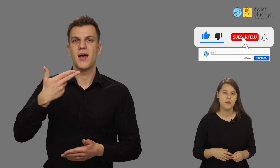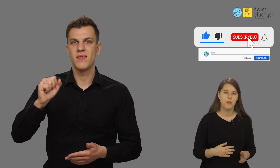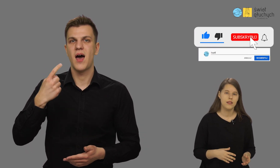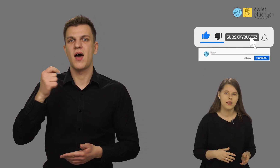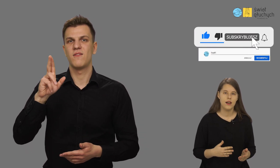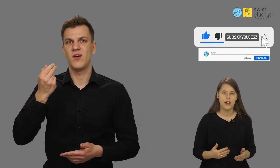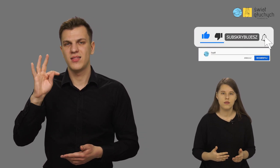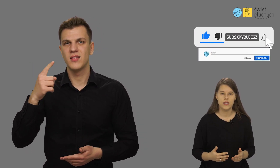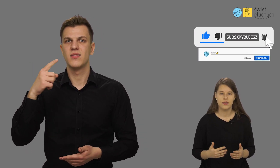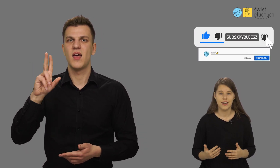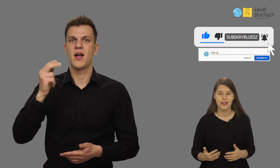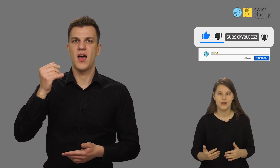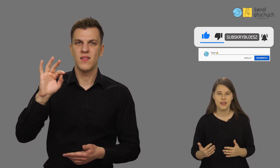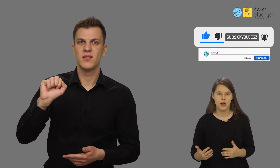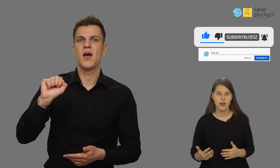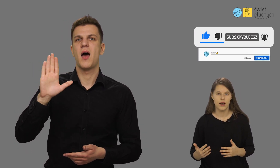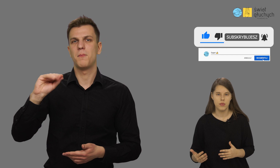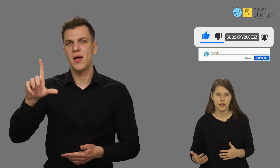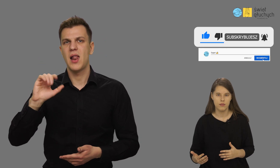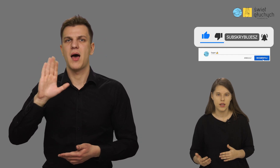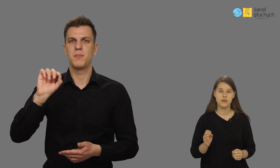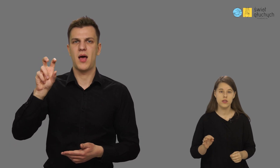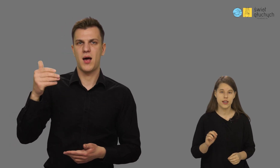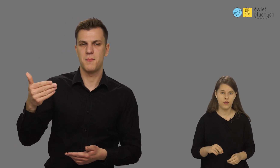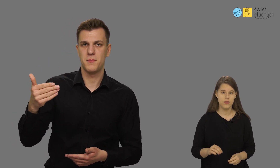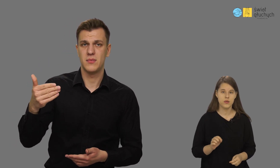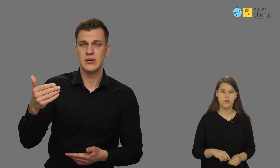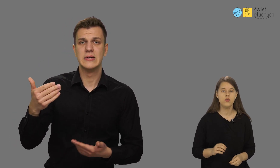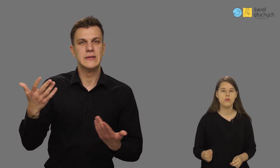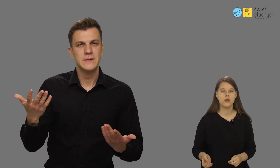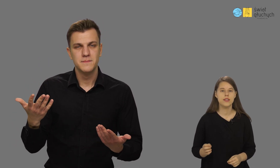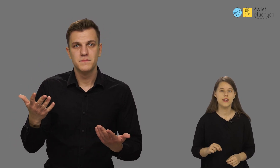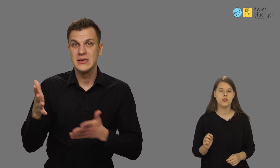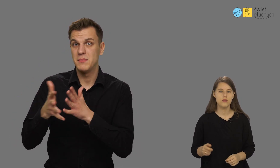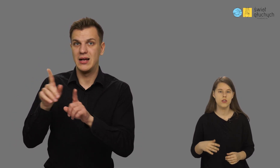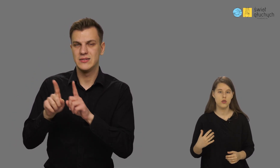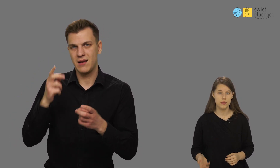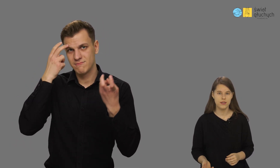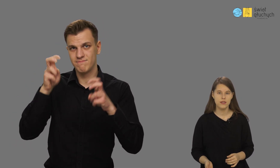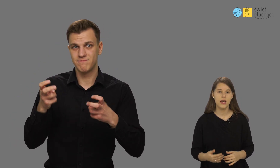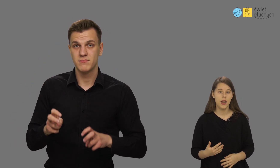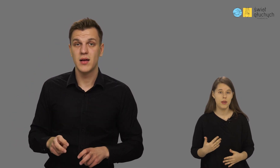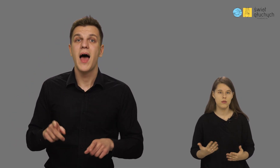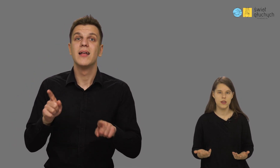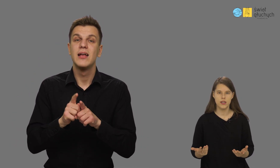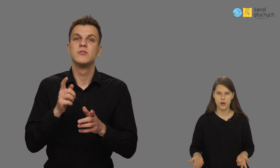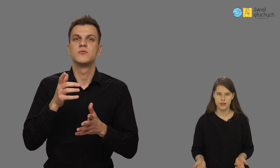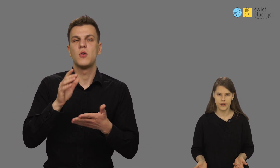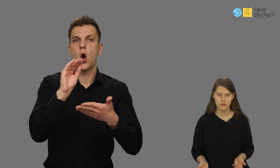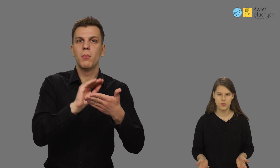manna, adwent, dekanat, Abel, Abraham. Co ciekawe w Słowniku możemy znaleźć również opisy… elementów niemanualnych.